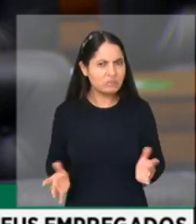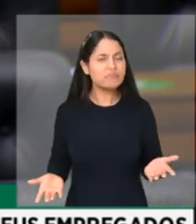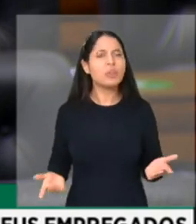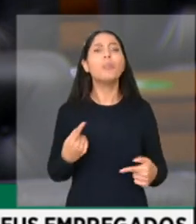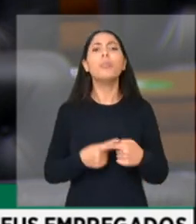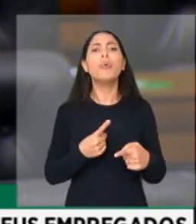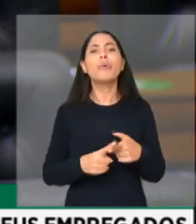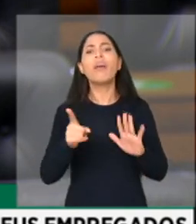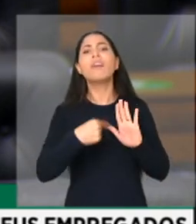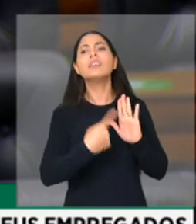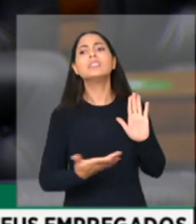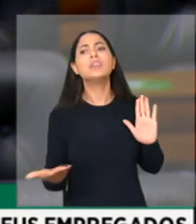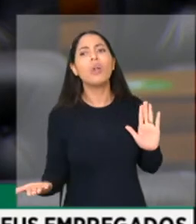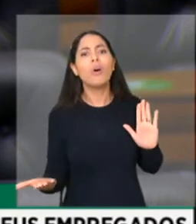POR QUÊ?! PORQUE NÃO GOSTA DA ÍNDIA ? CANCELOU POR QUÊ